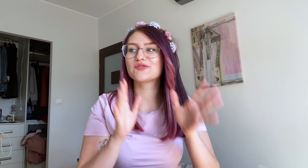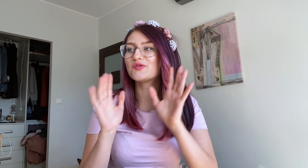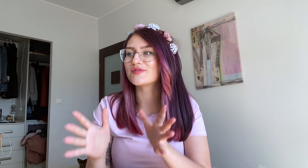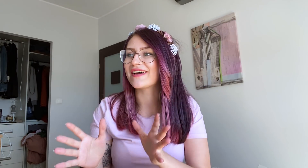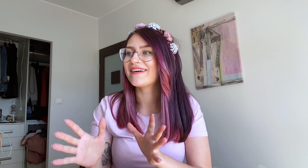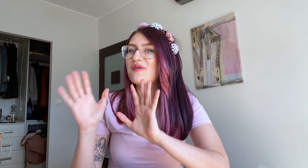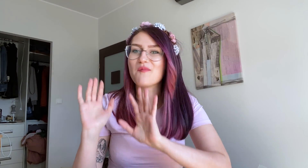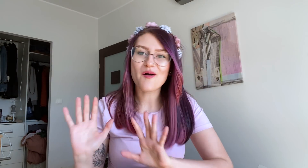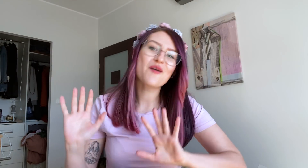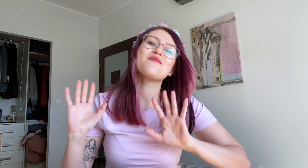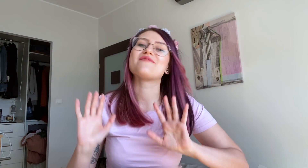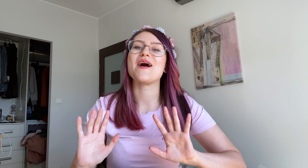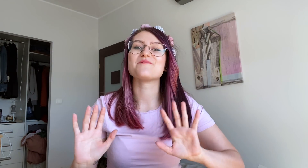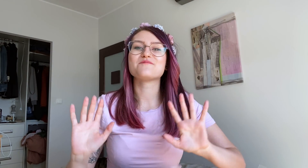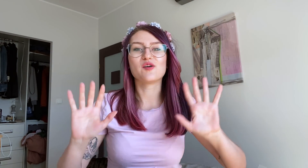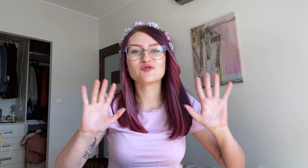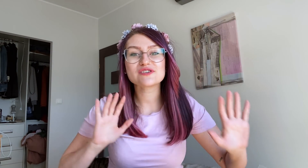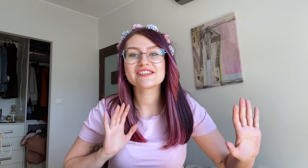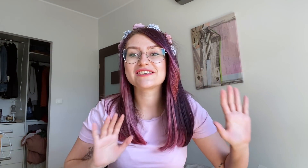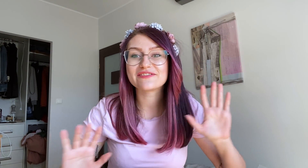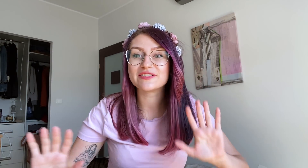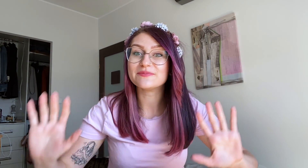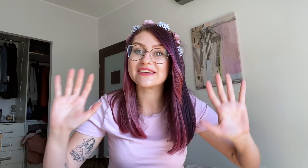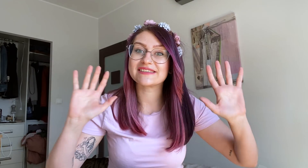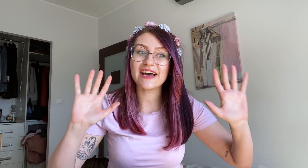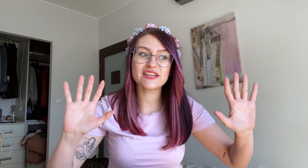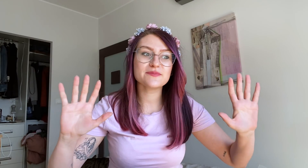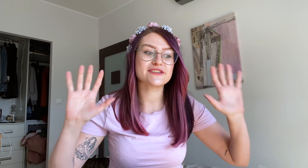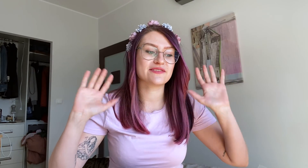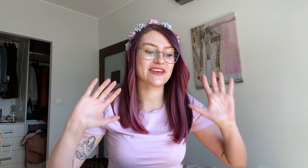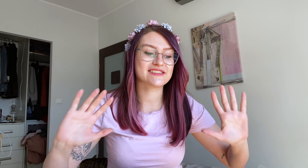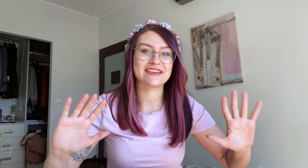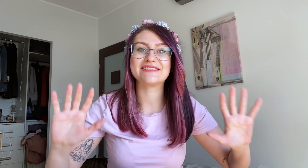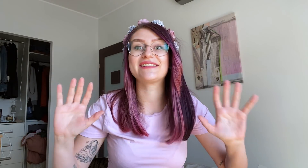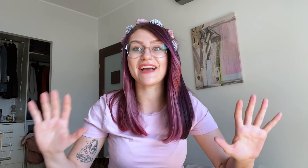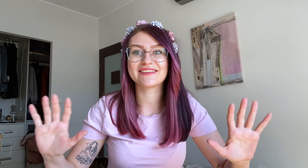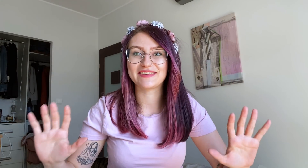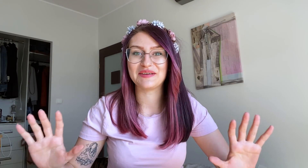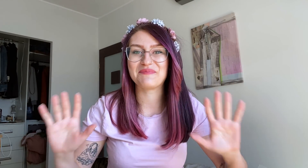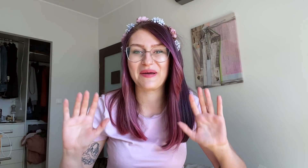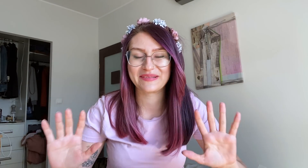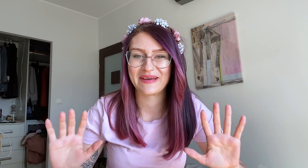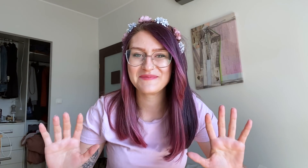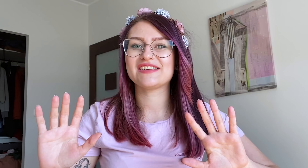które pomogą Wam poruszać się w tym nieznanym świecie dydaktyki PJM